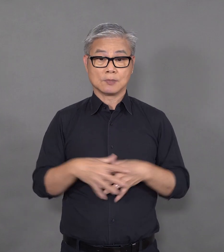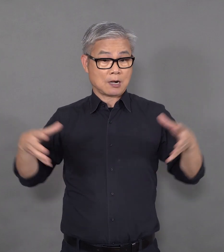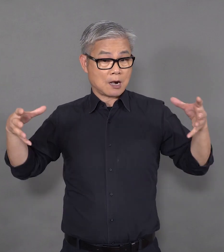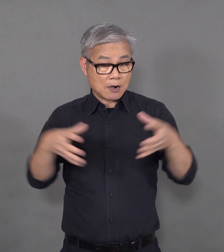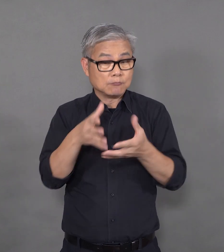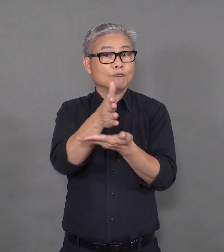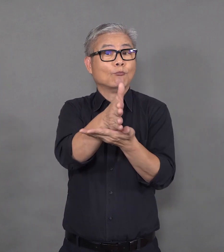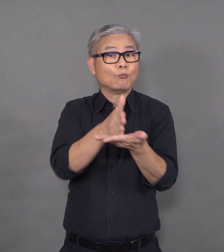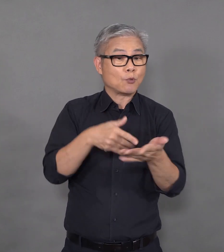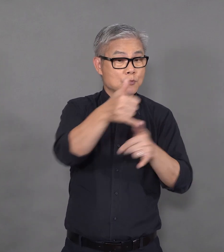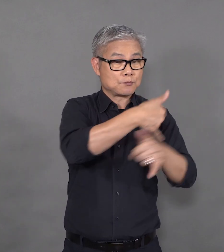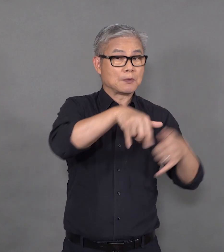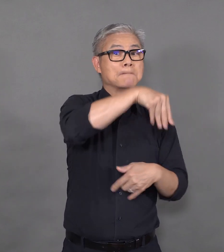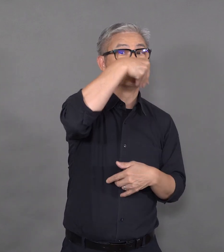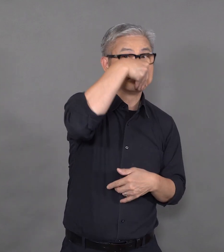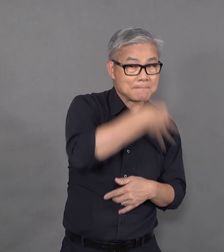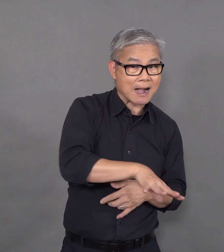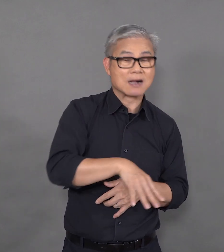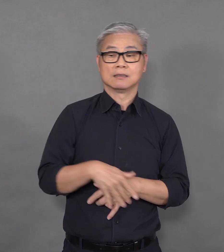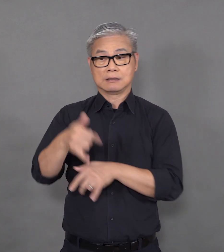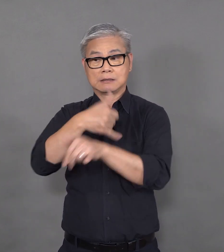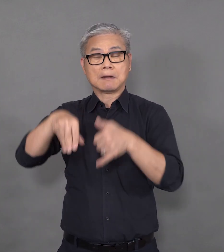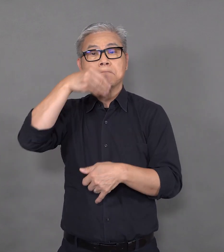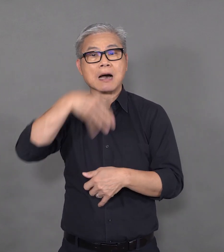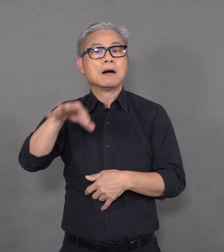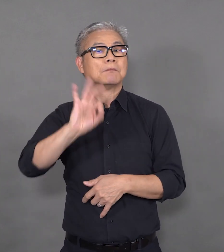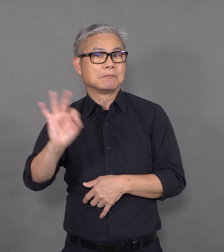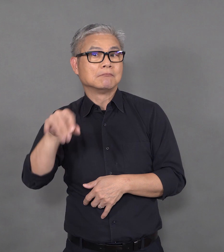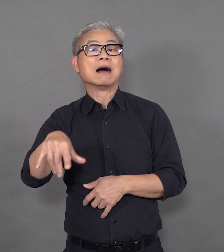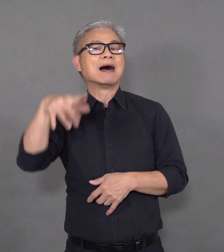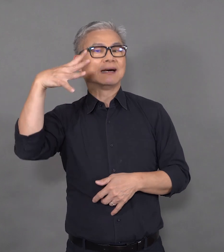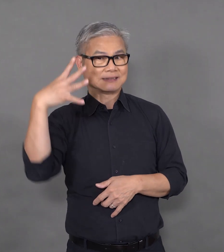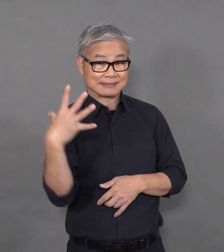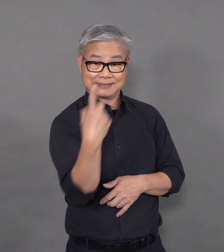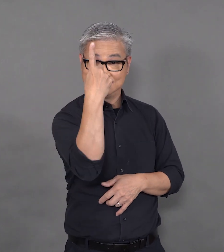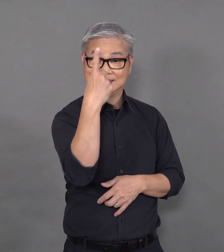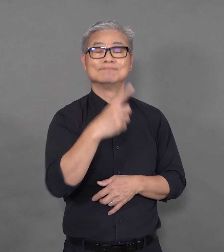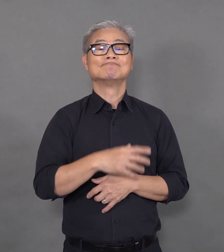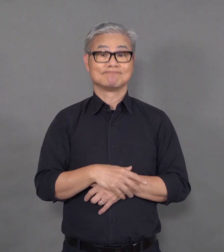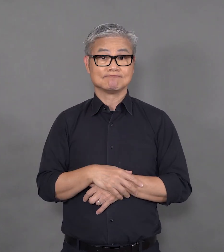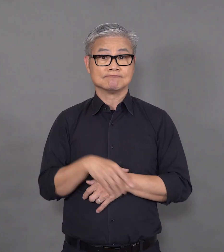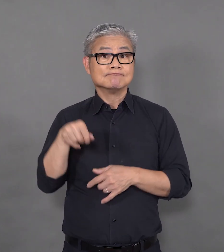部分角色更由素人演員擔綱